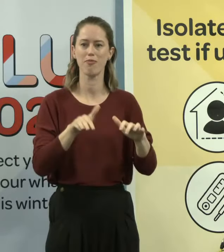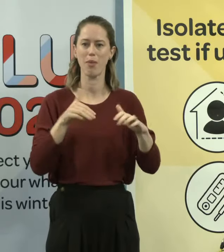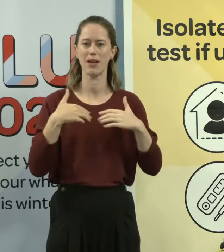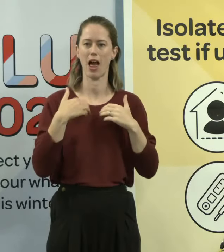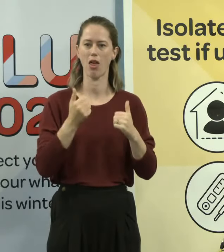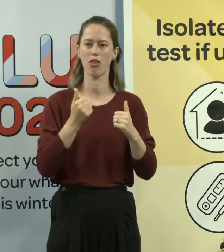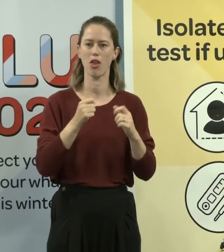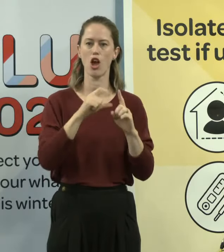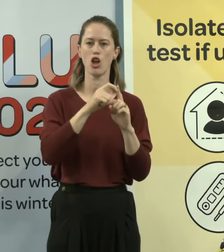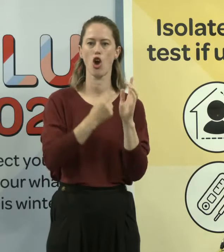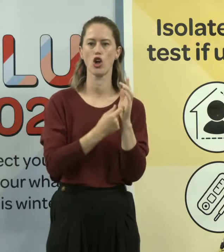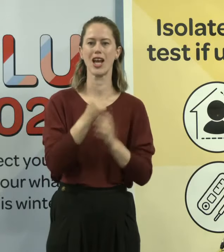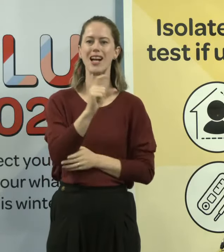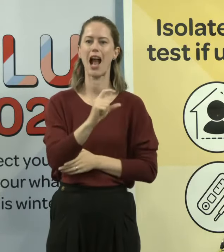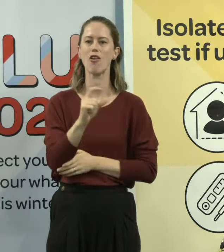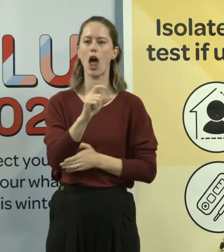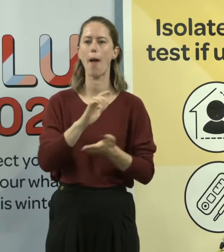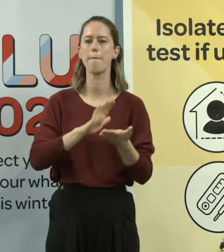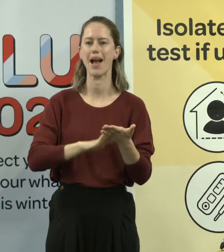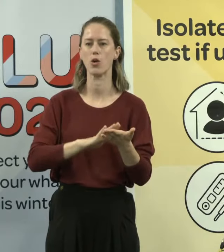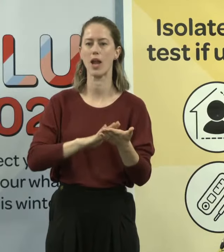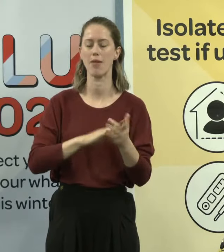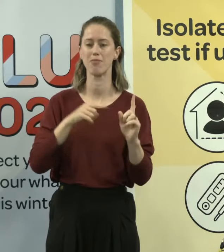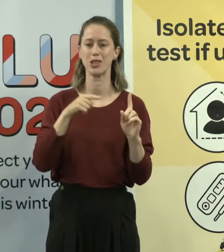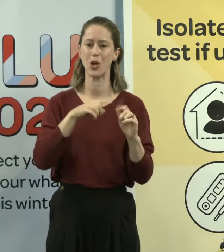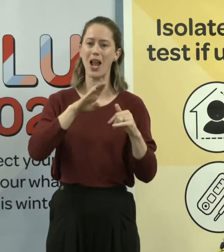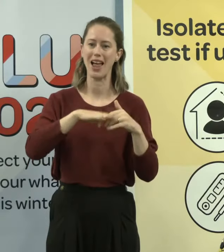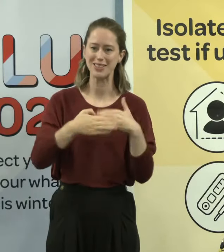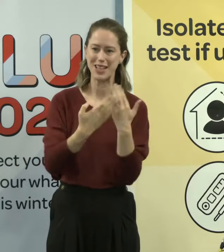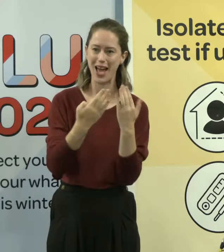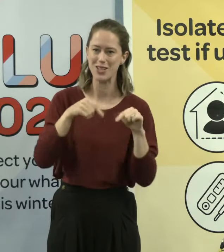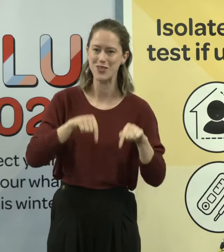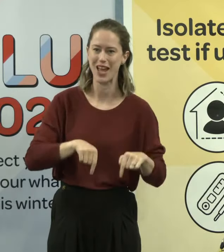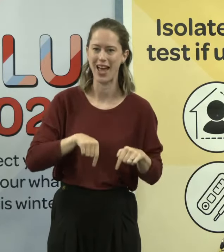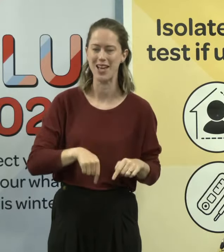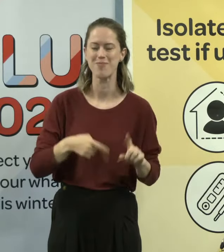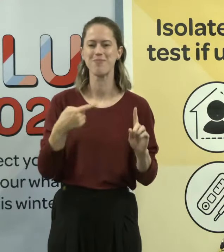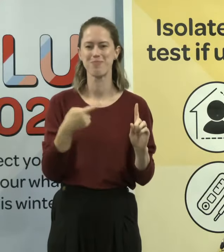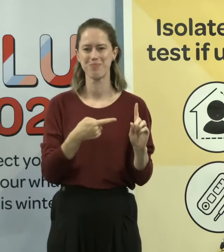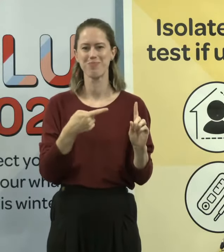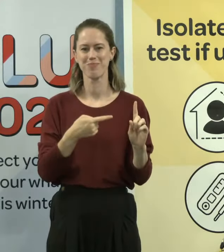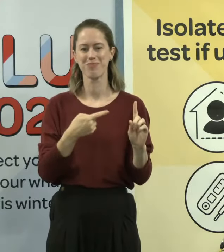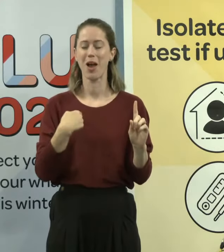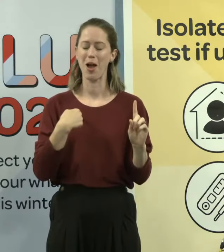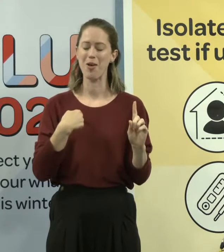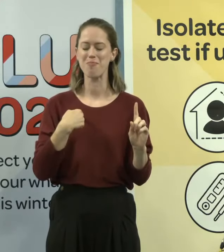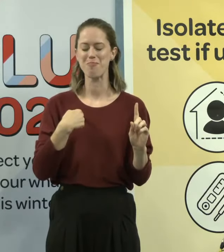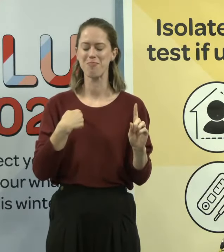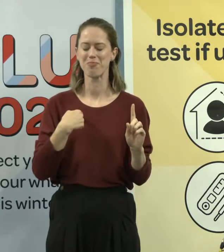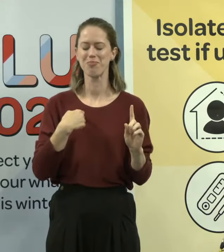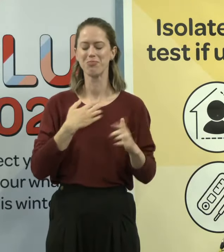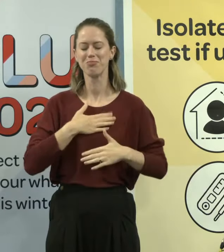arahi i ta maatau whakautu hauora a te iwi whanui. Ka kite koe, kua hono mai ahau ki konei